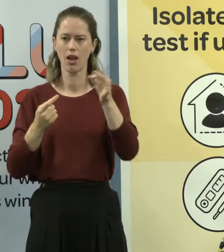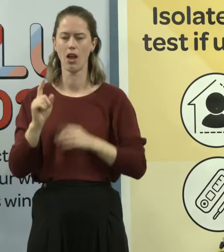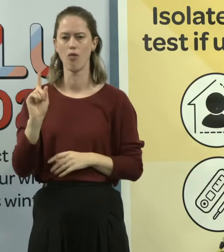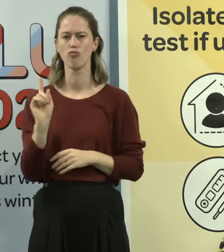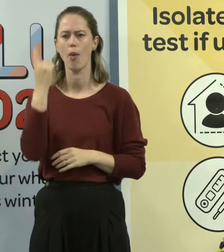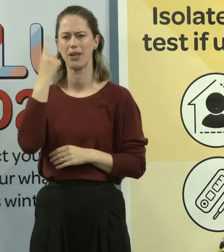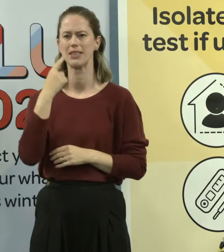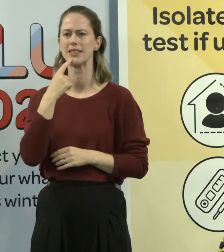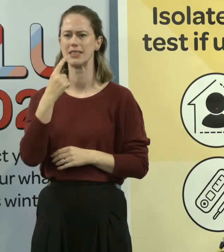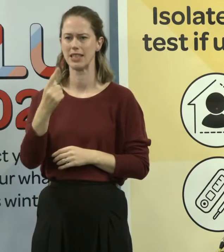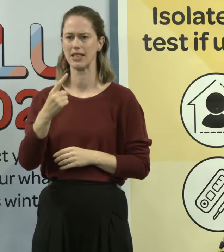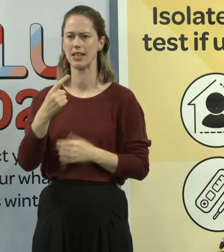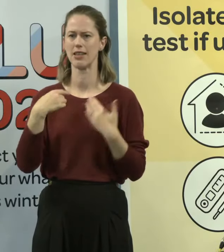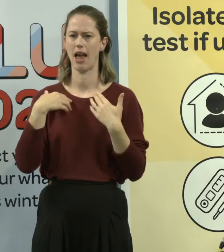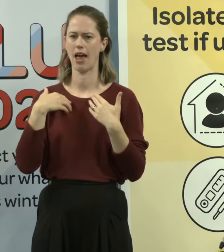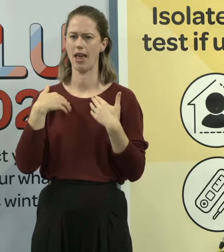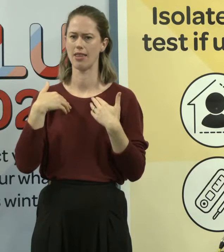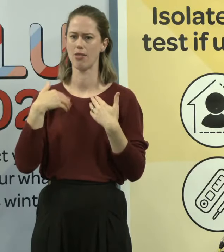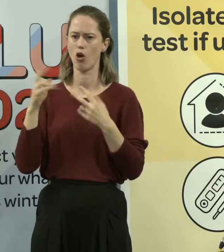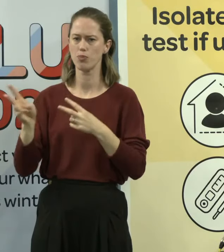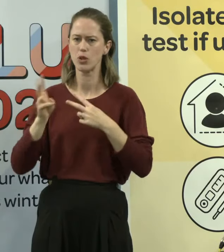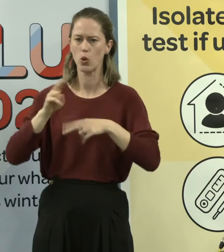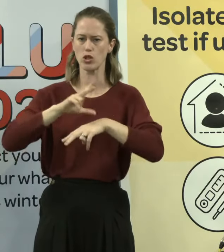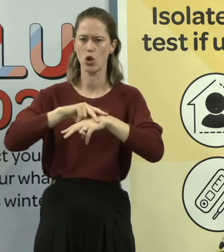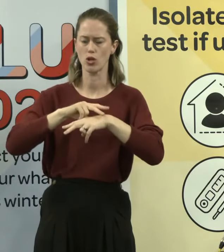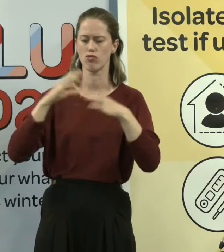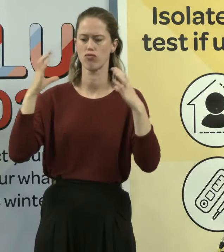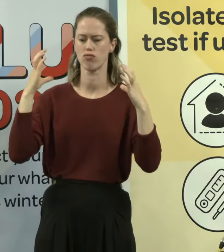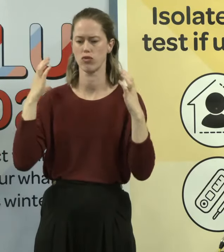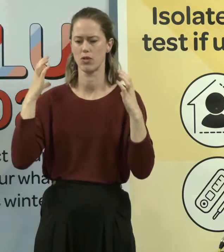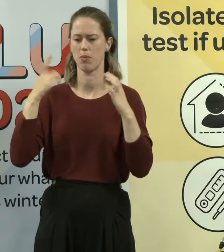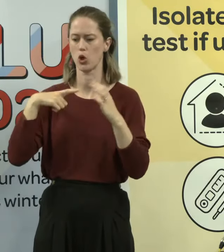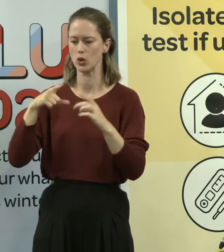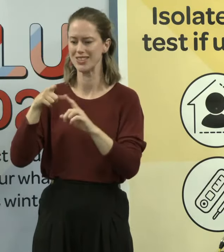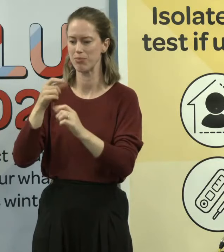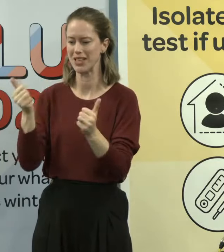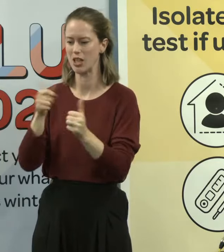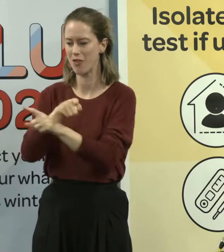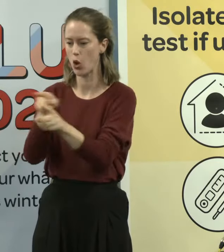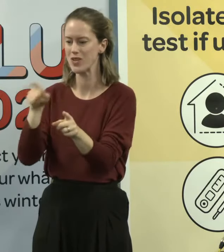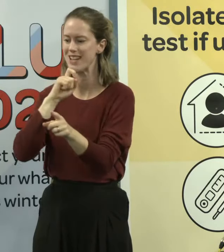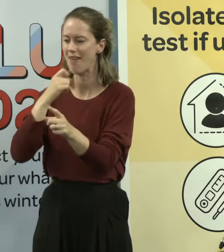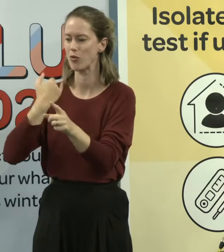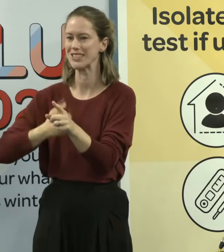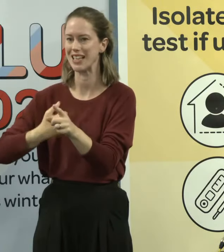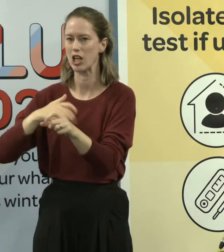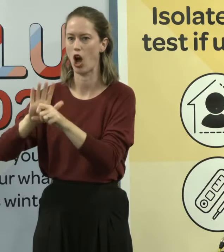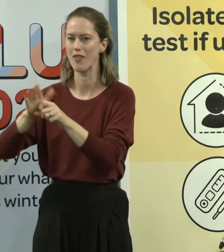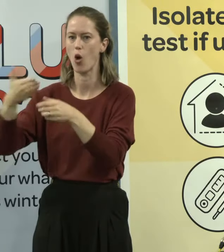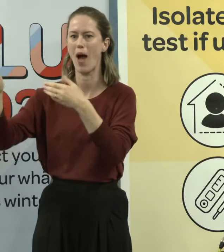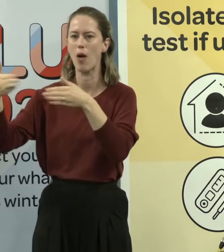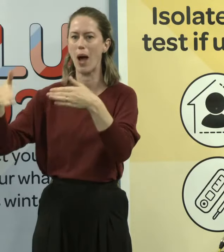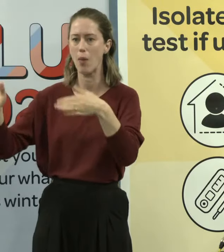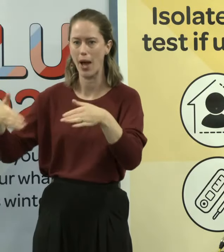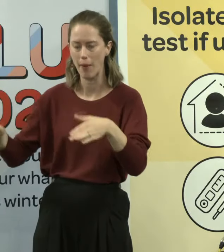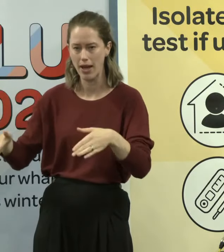whakaweto ranei me te tiaki kua whakamaheretia. Mena ka taea e ratou te mahi i tetahi tiaki kua